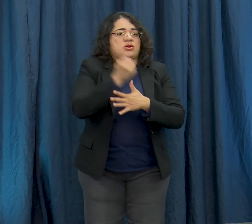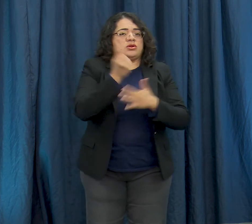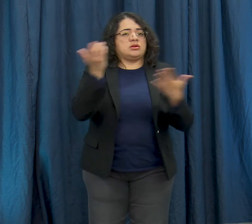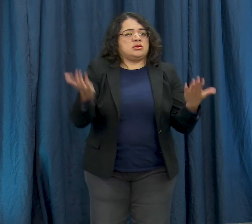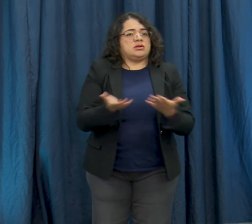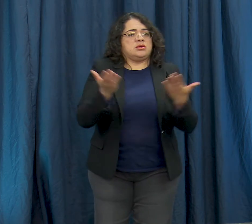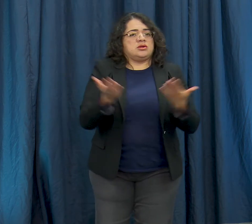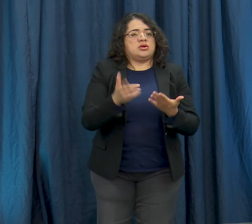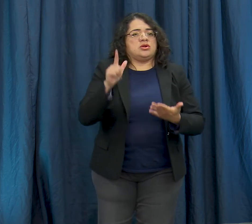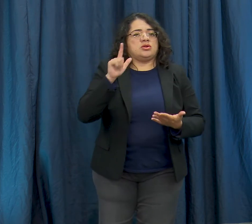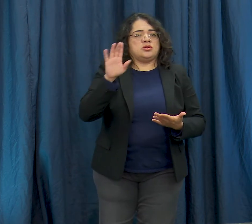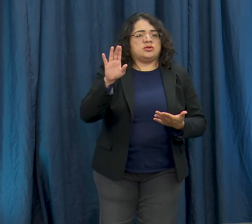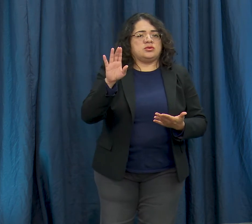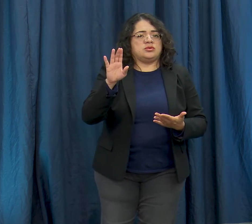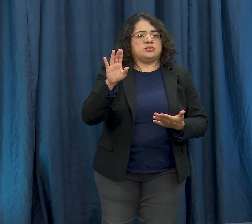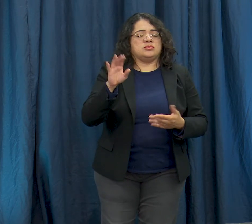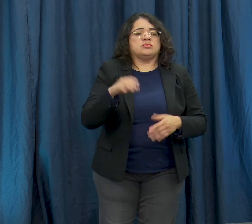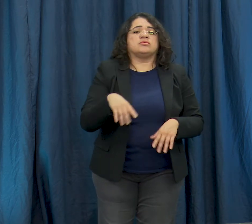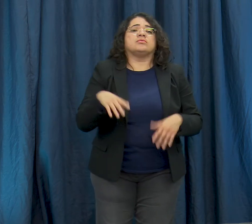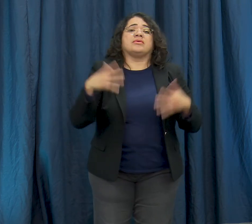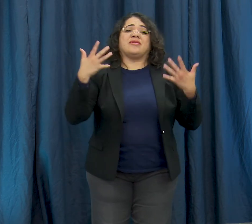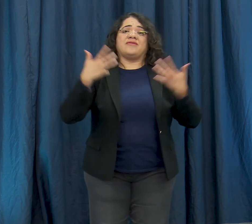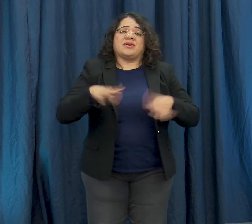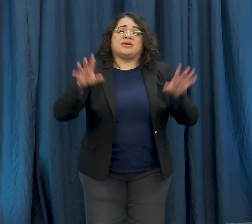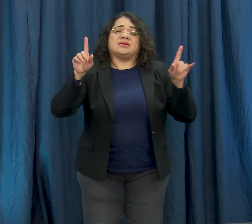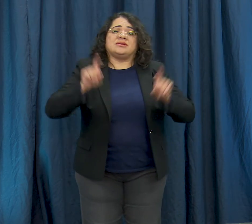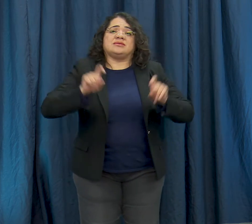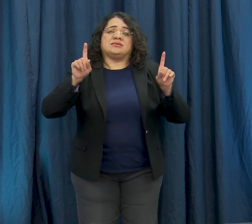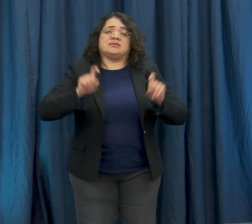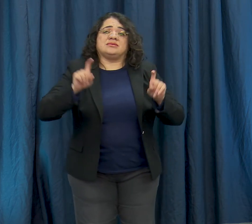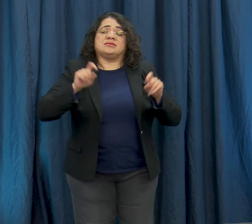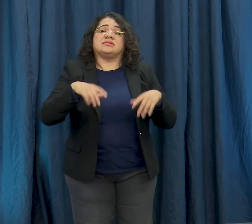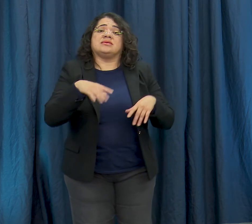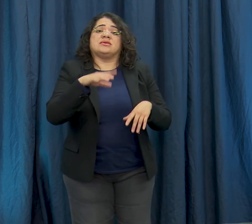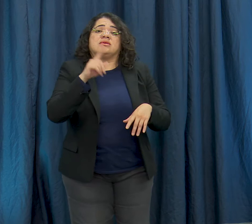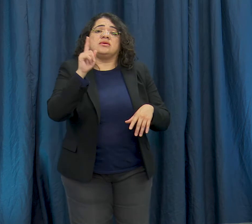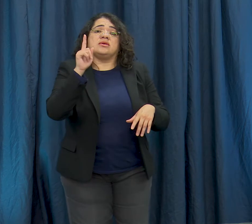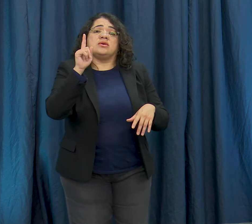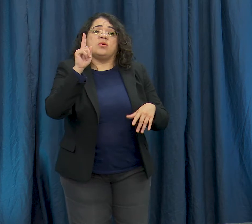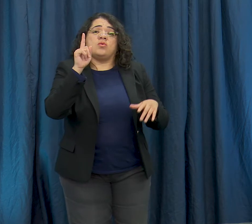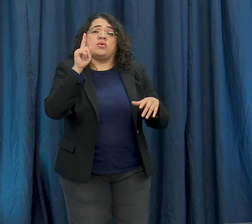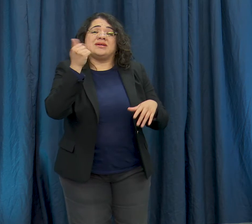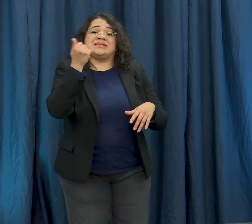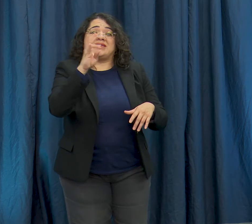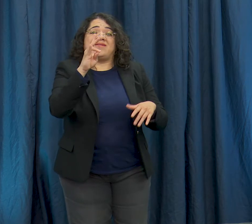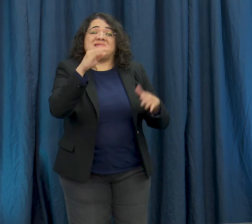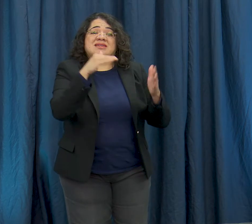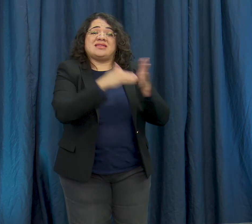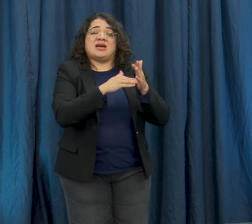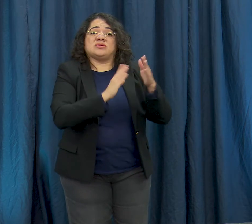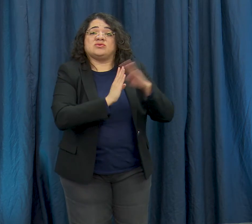hasta la fecha c and realizado mass the decision a mil prevas in Long Beach pero